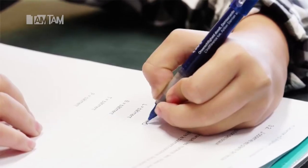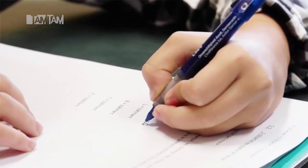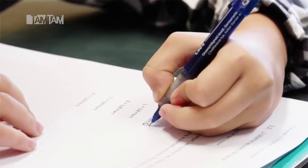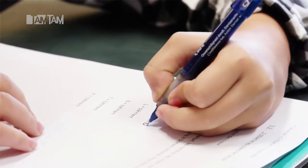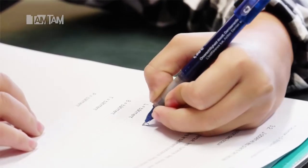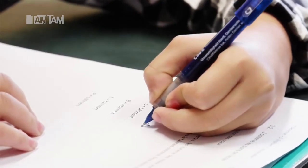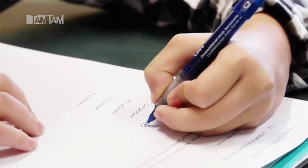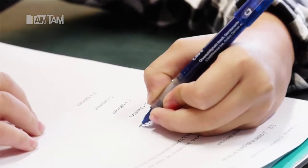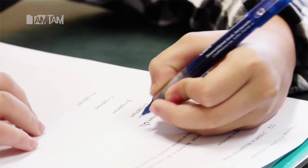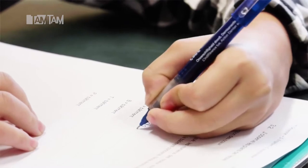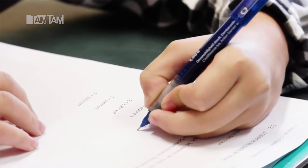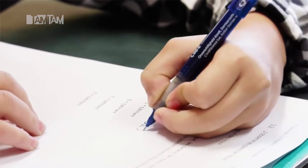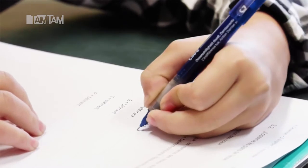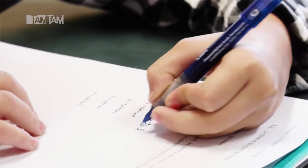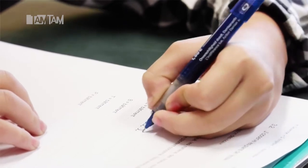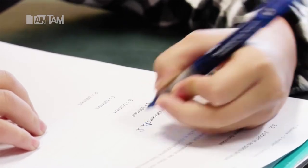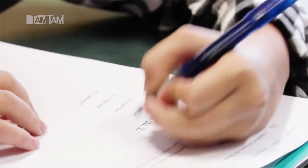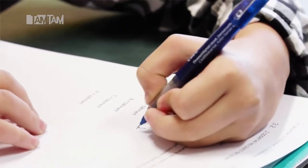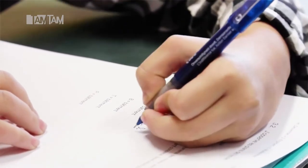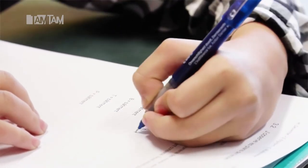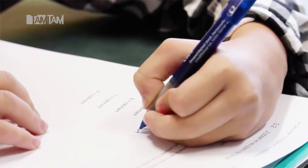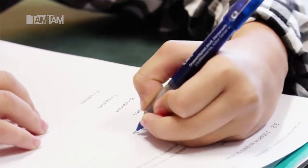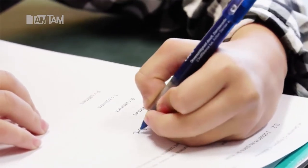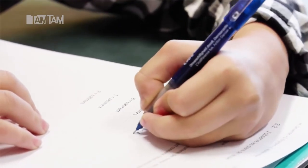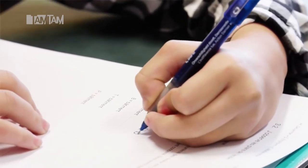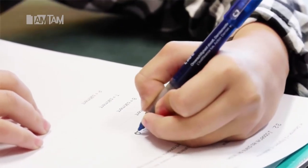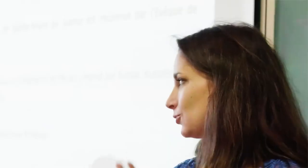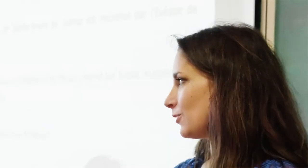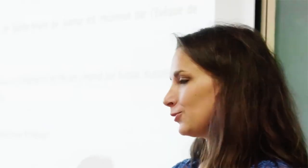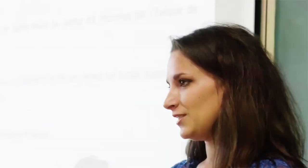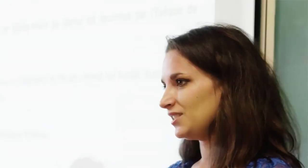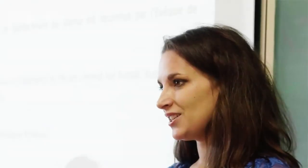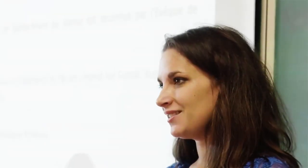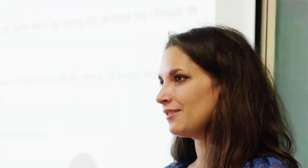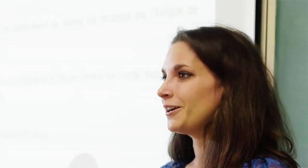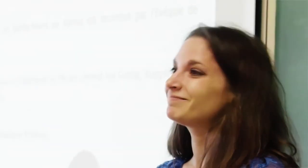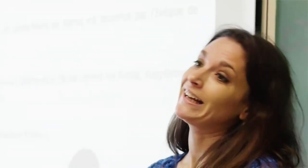tout-à-fait classique mais dans laquelle depuis l'an 2000 sont inclus des enfants sourds et malentendants